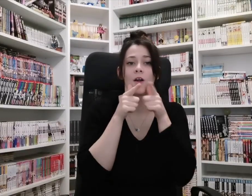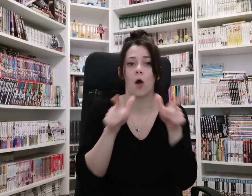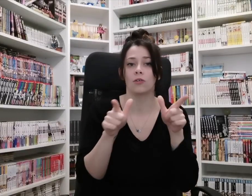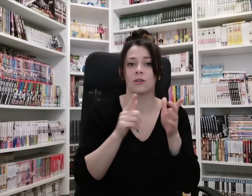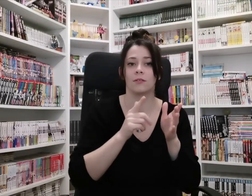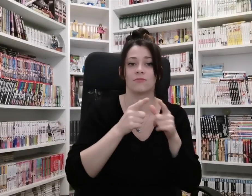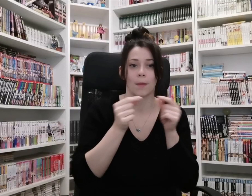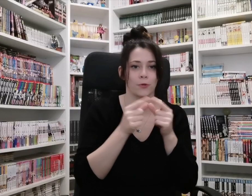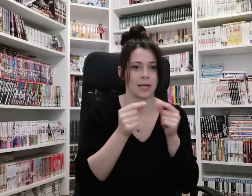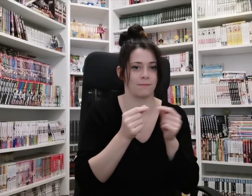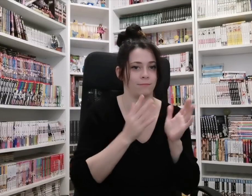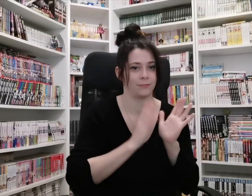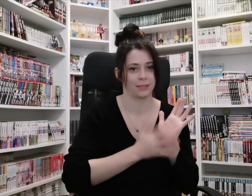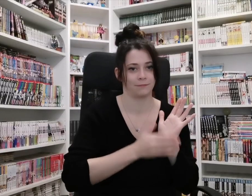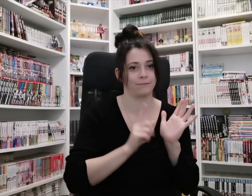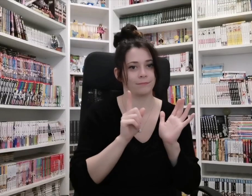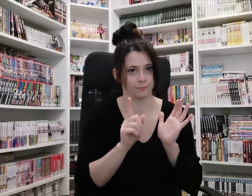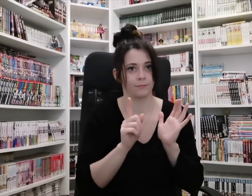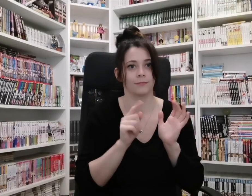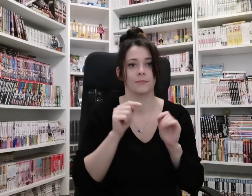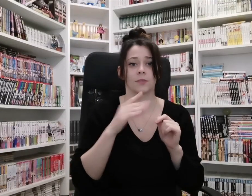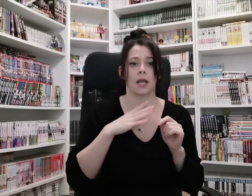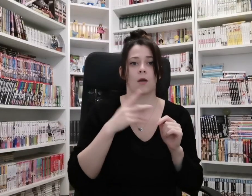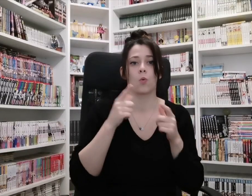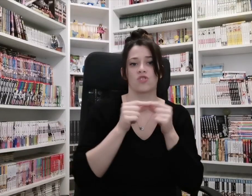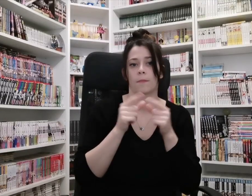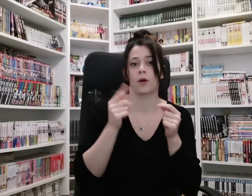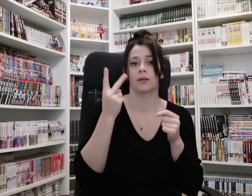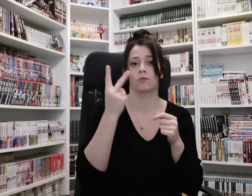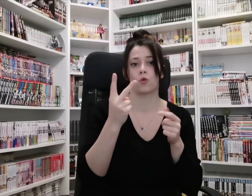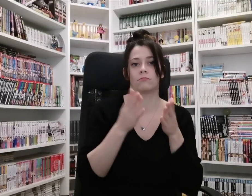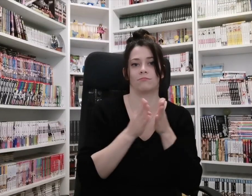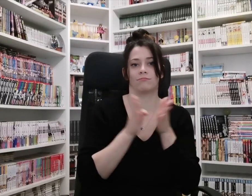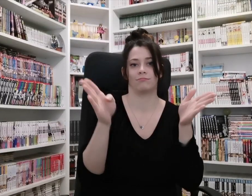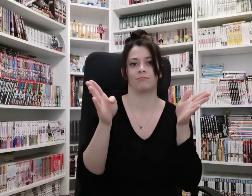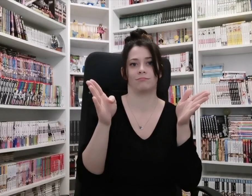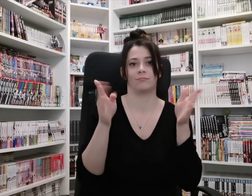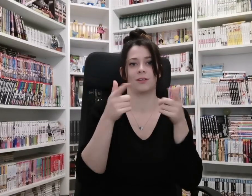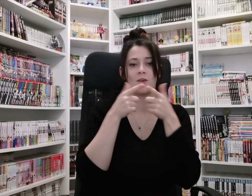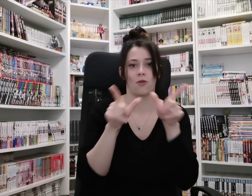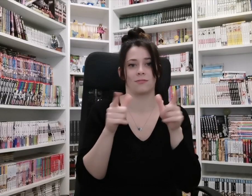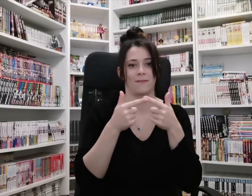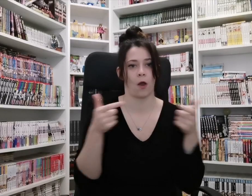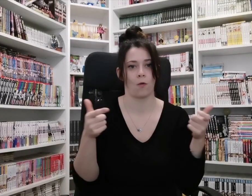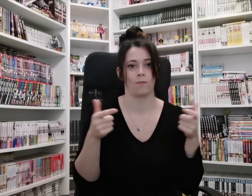Au Japon… il y a deux langues des signes différentes.